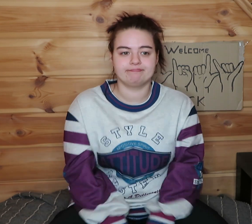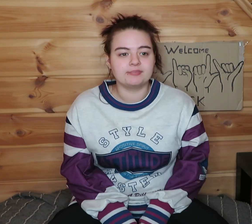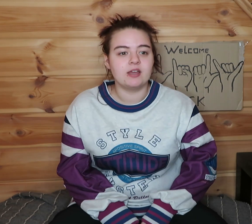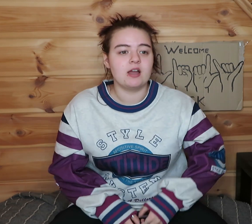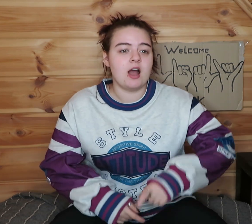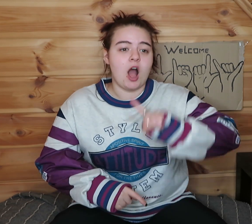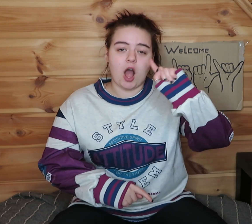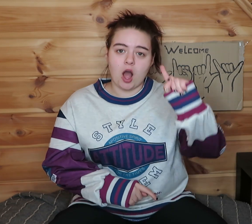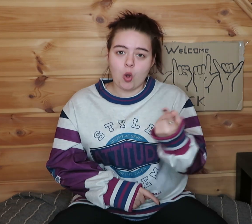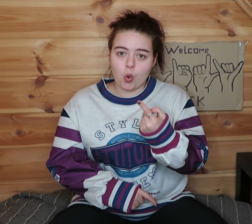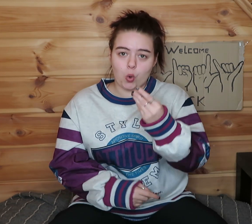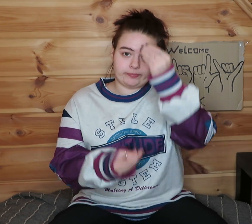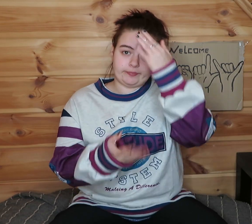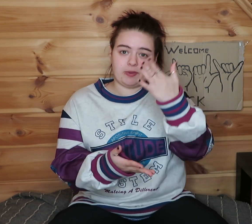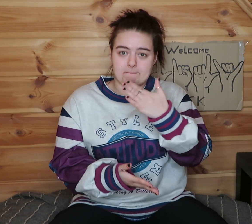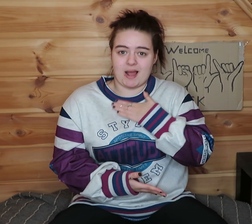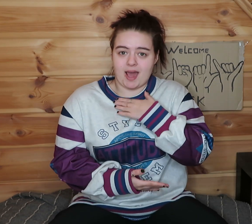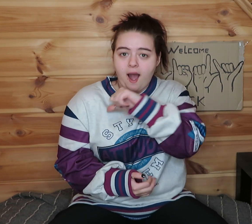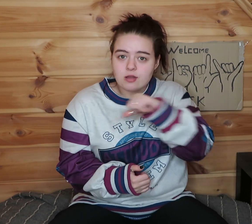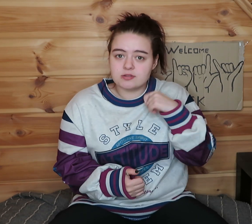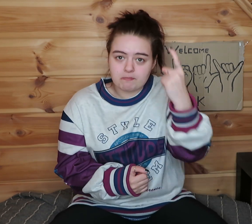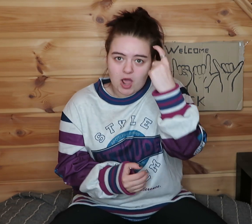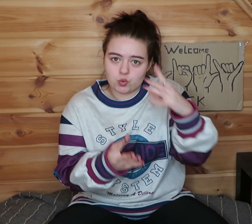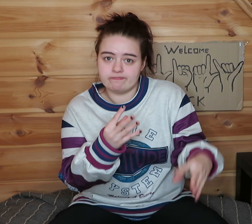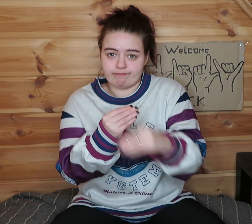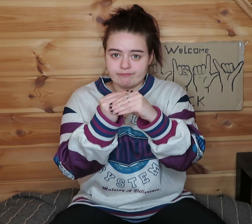Auch möchte ich sagen, dass ich auch meine eigene Meinung miteinfliessen lasse.